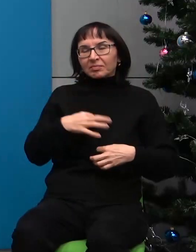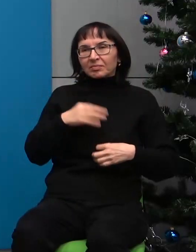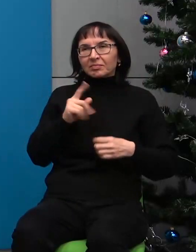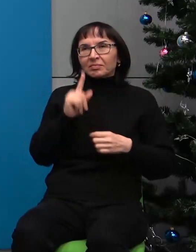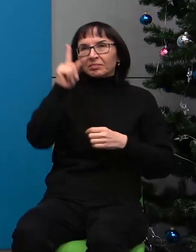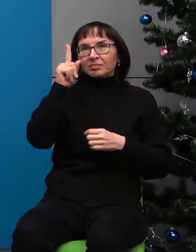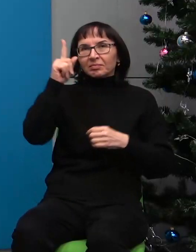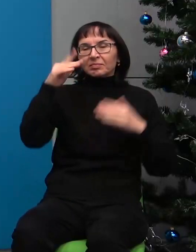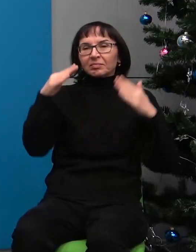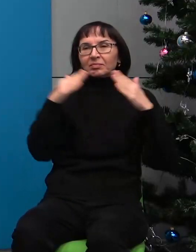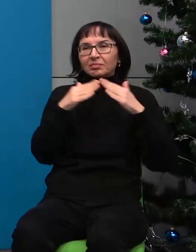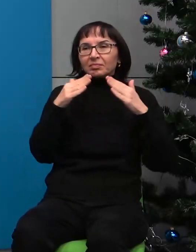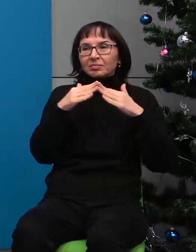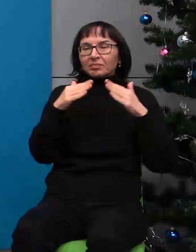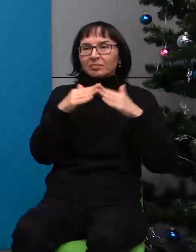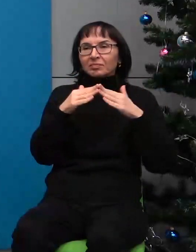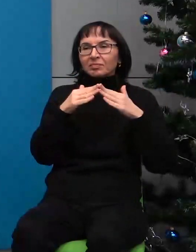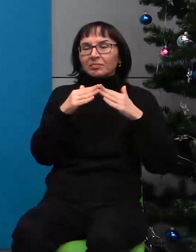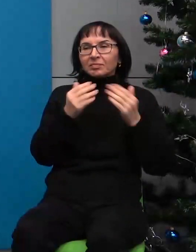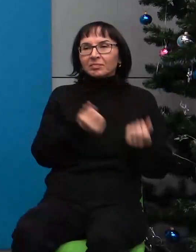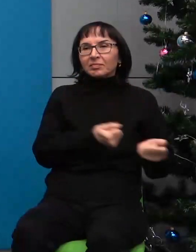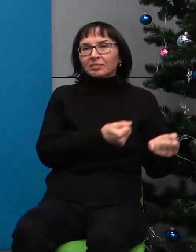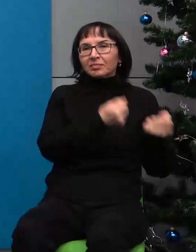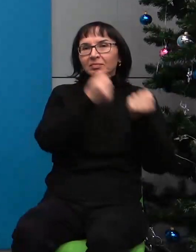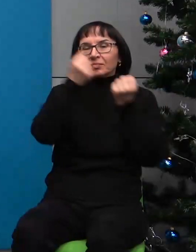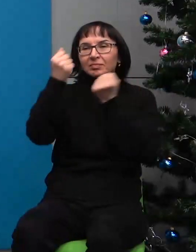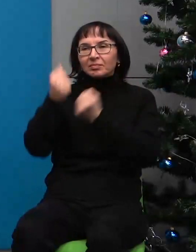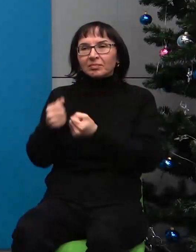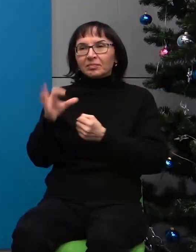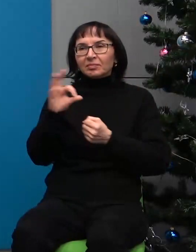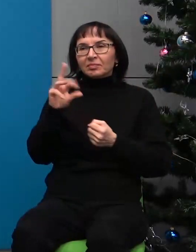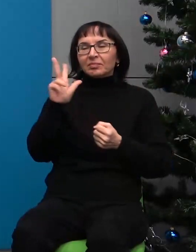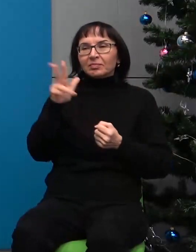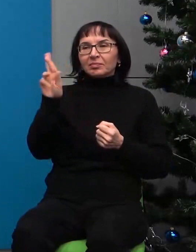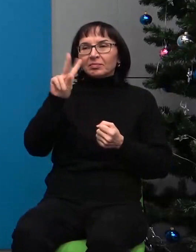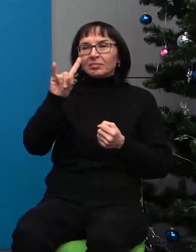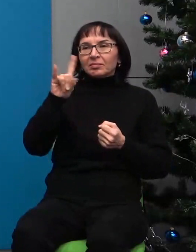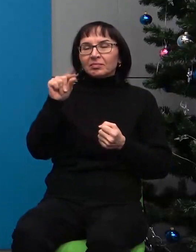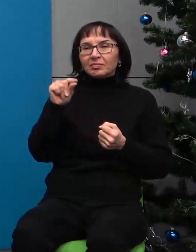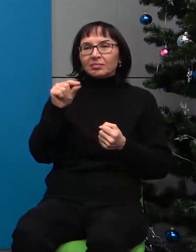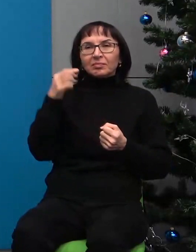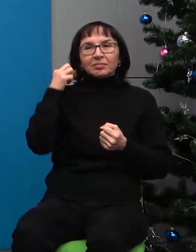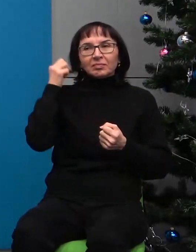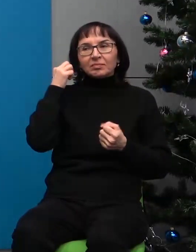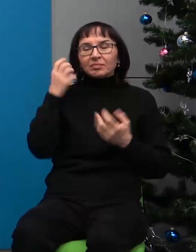Pani, która mieszka nade mną w bloku, bo mówiła, że coś na włosy by chciała.